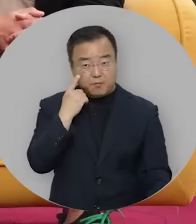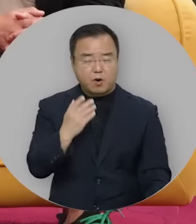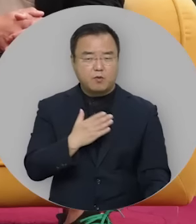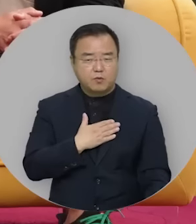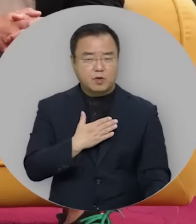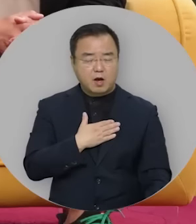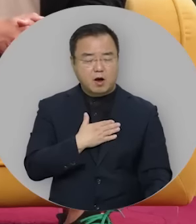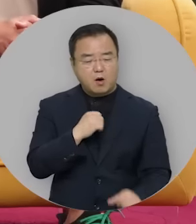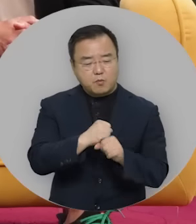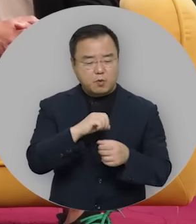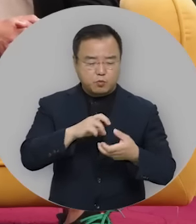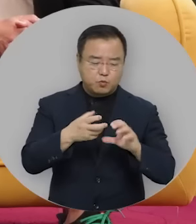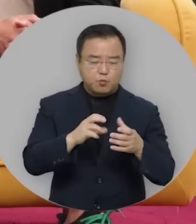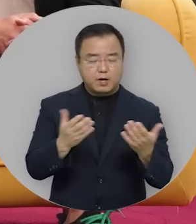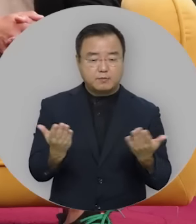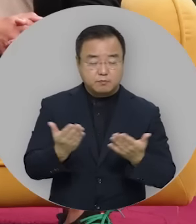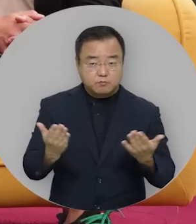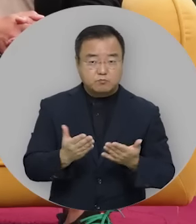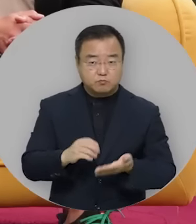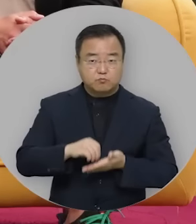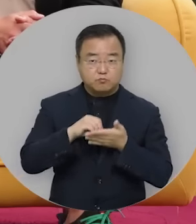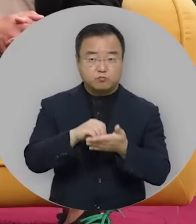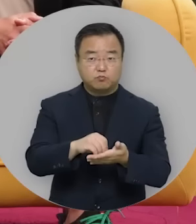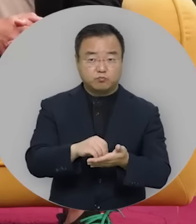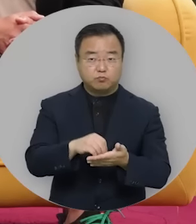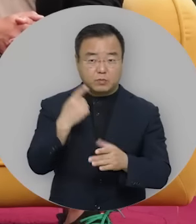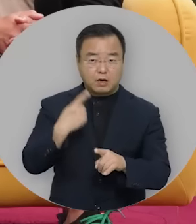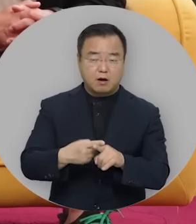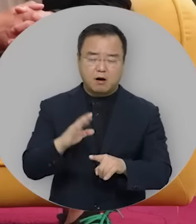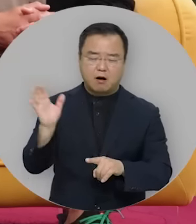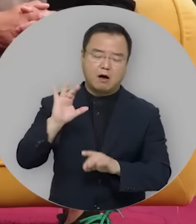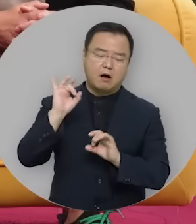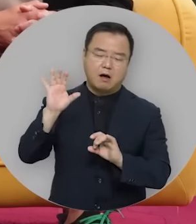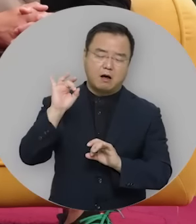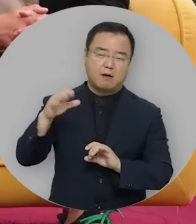'내가 생산제조과에 들어와서' '갑자기 나는 바리스타가 되고 싶어.'